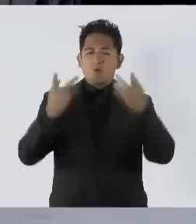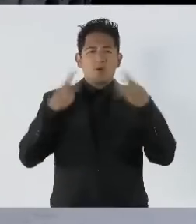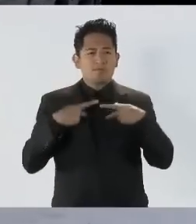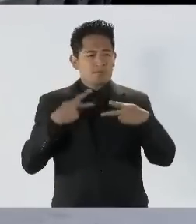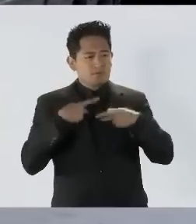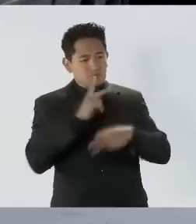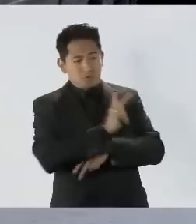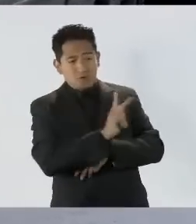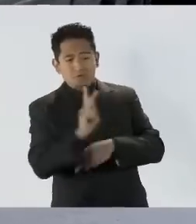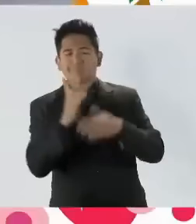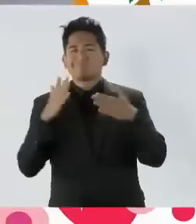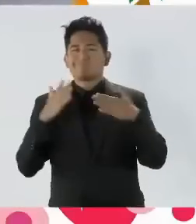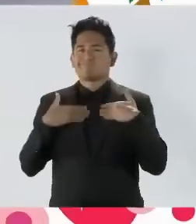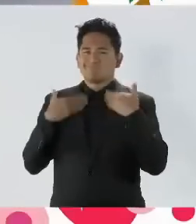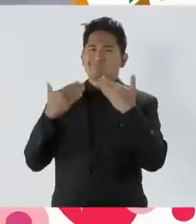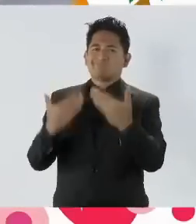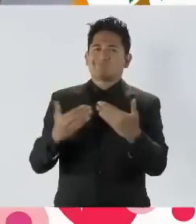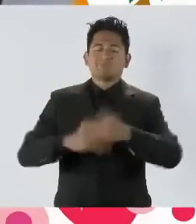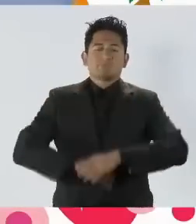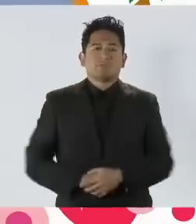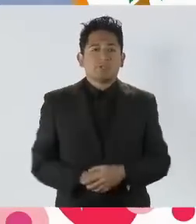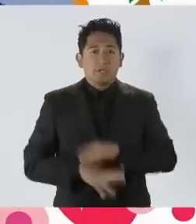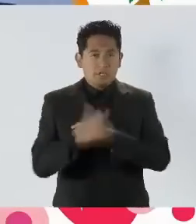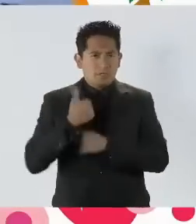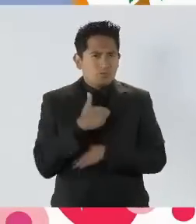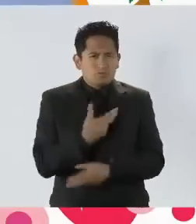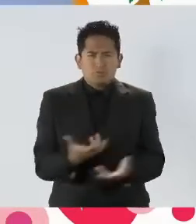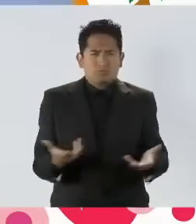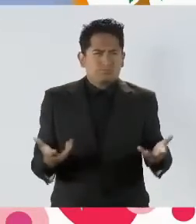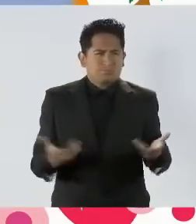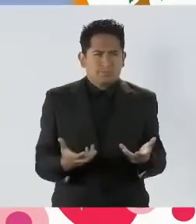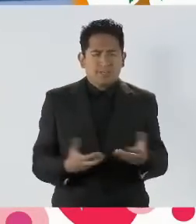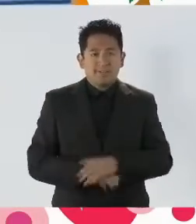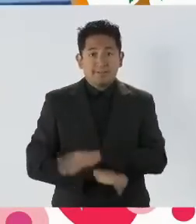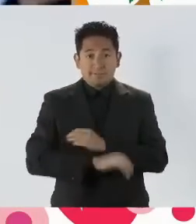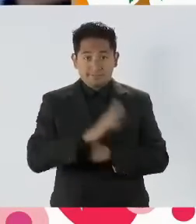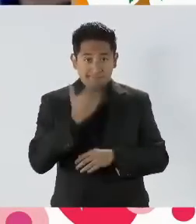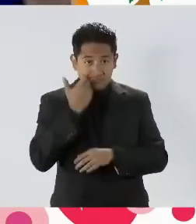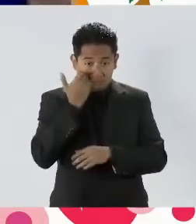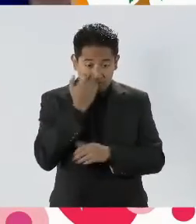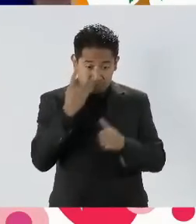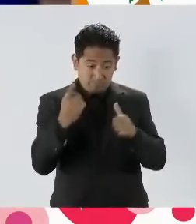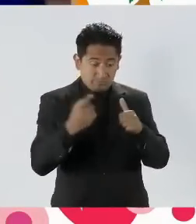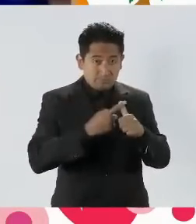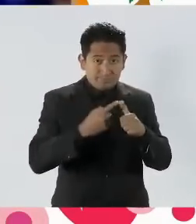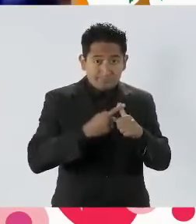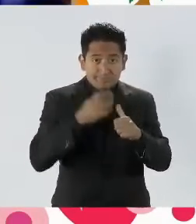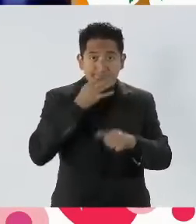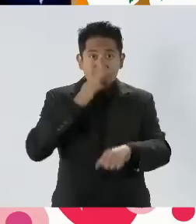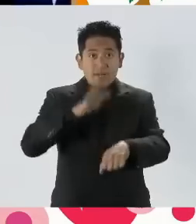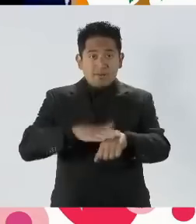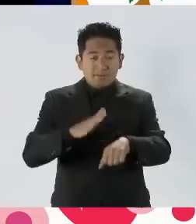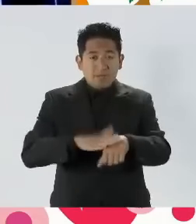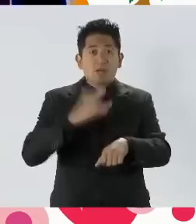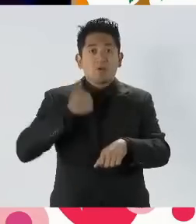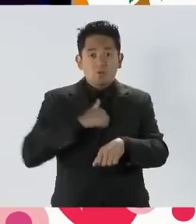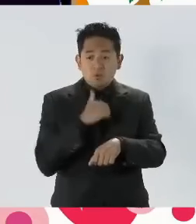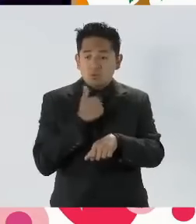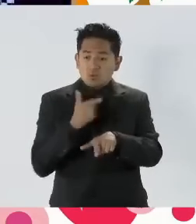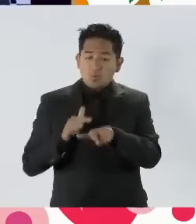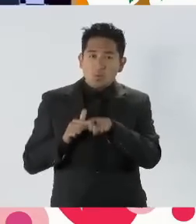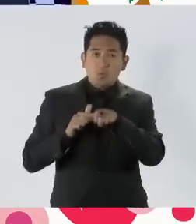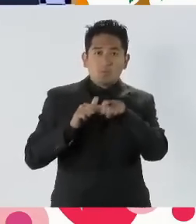nosotros en primer lugar quiero decir que Seguimos avanzando con la disminución de los delitos de